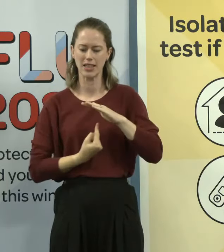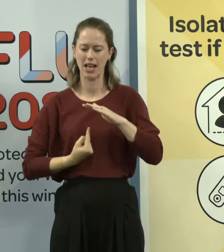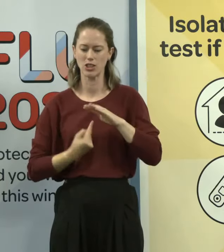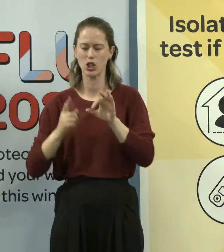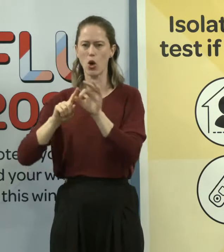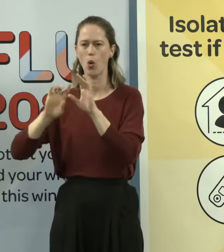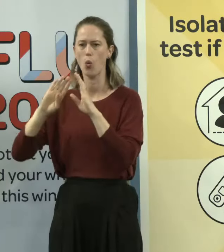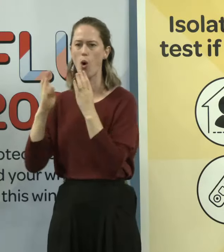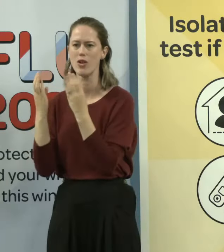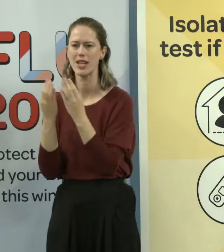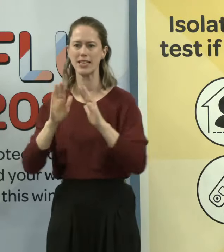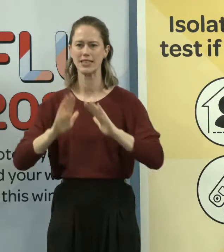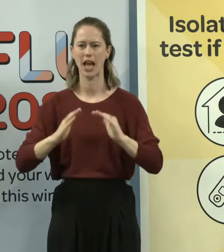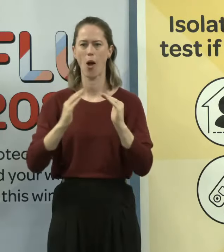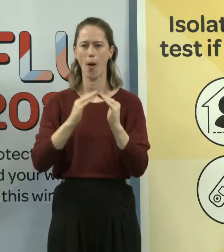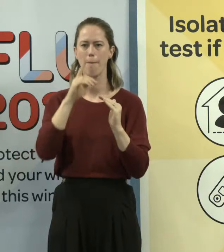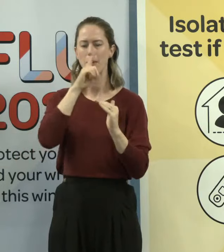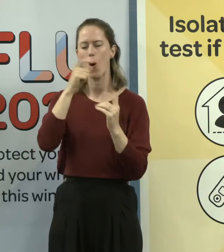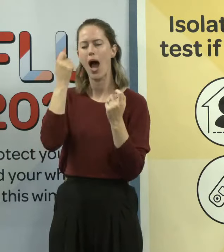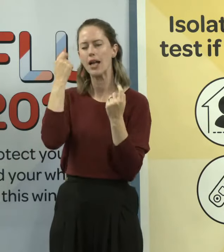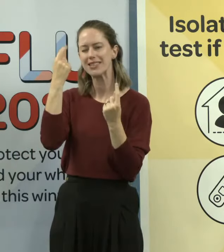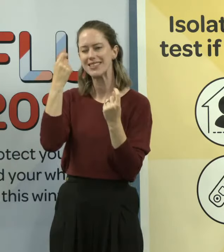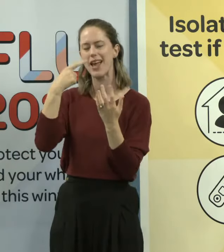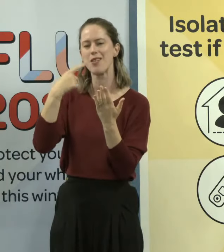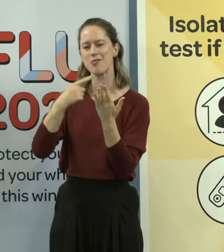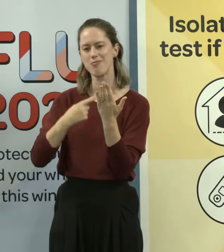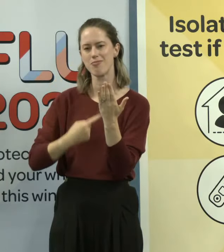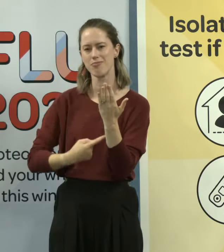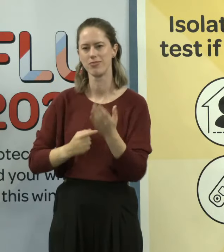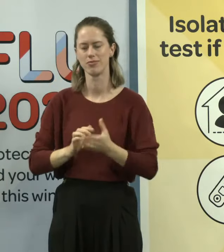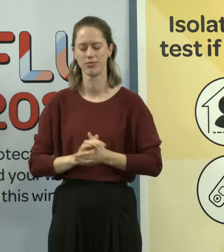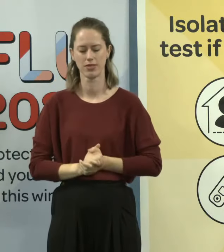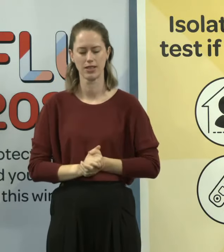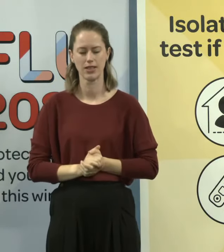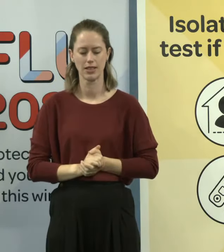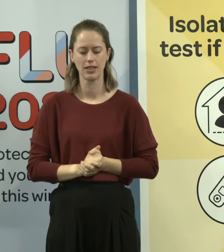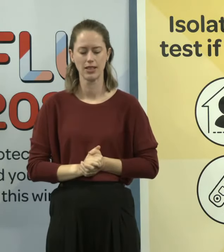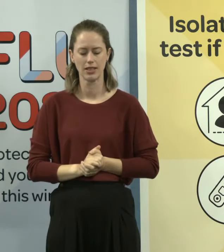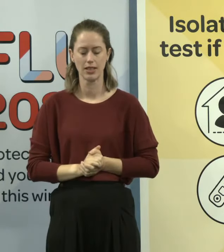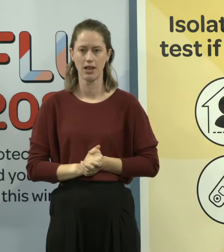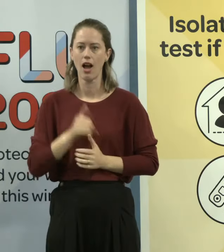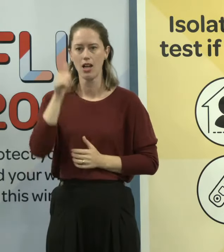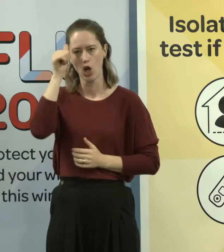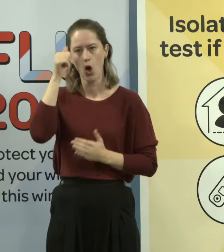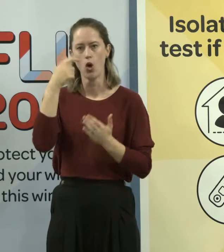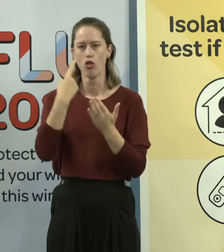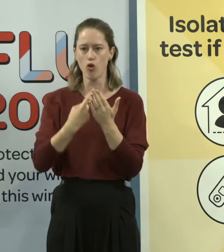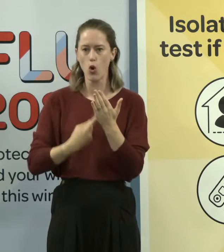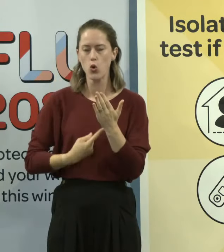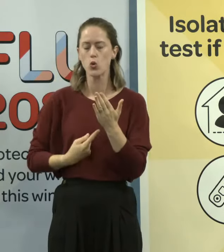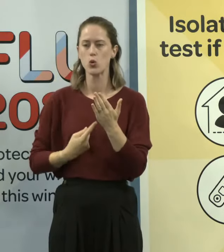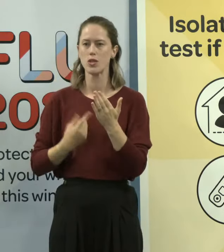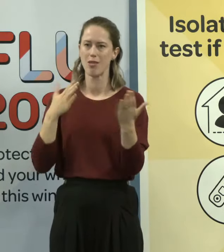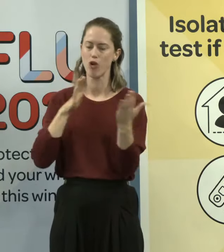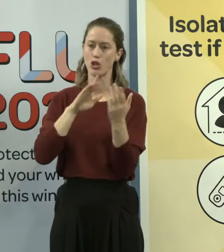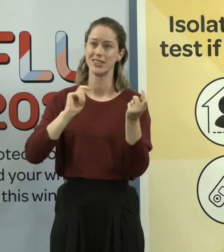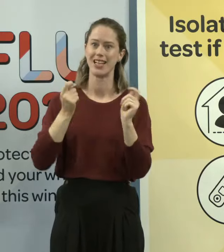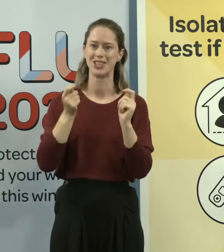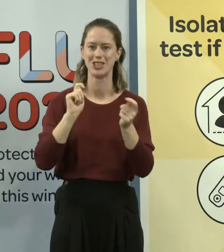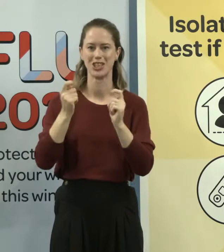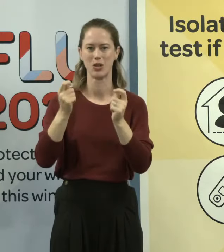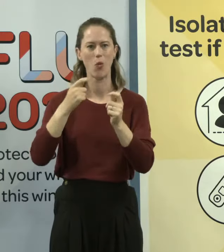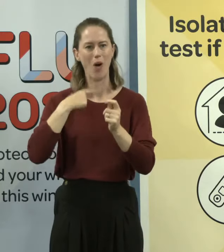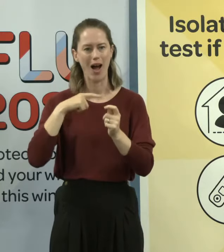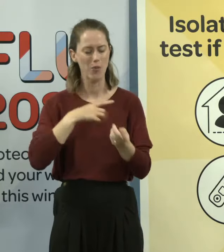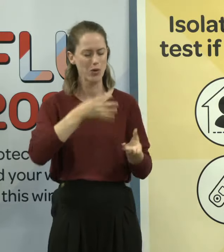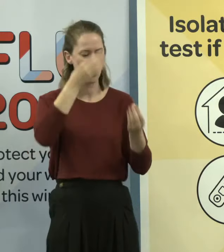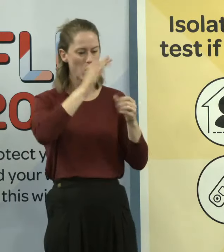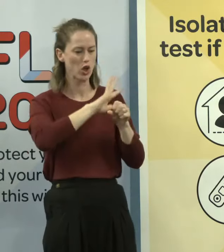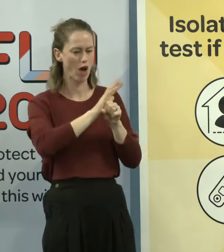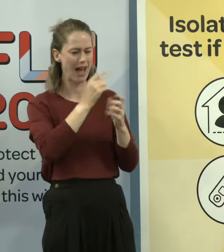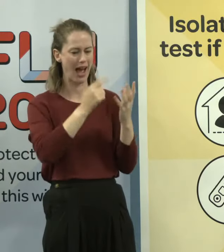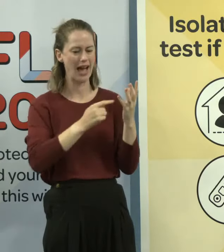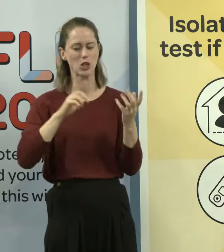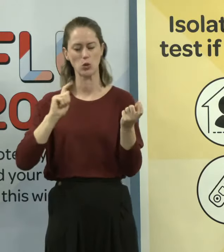whakamtautau, werohanga,